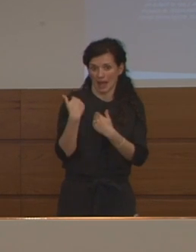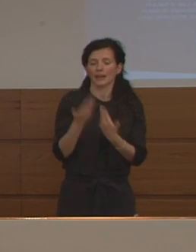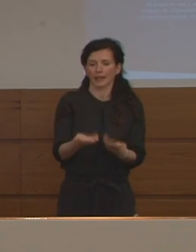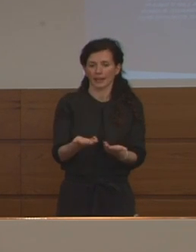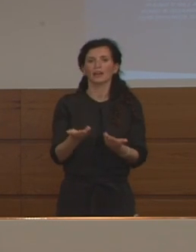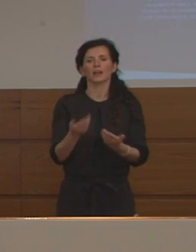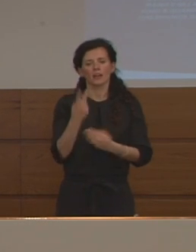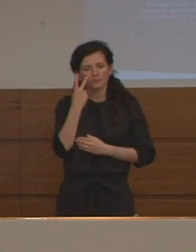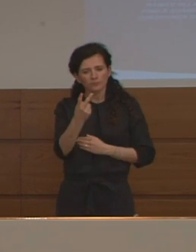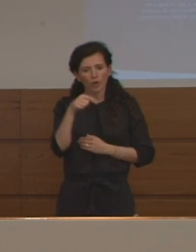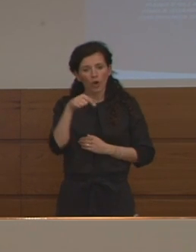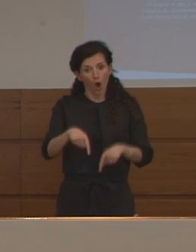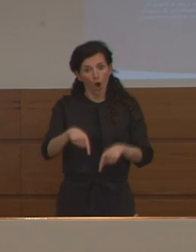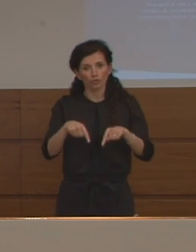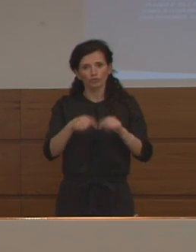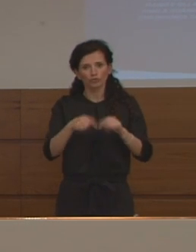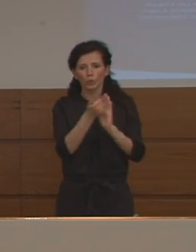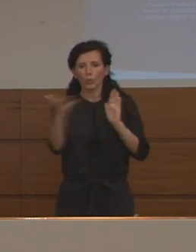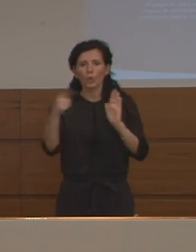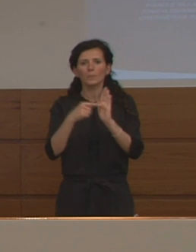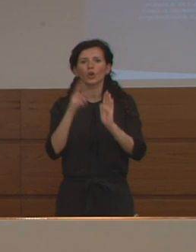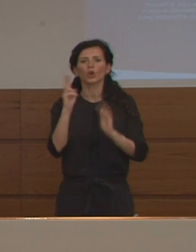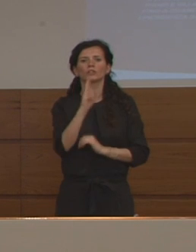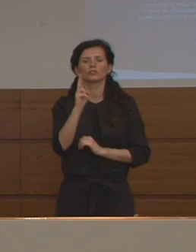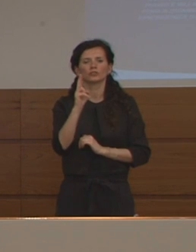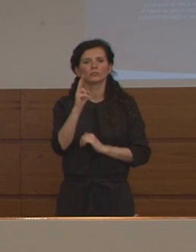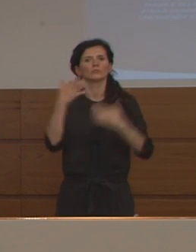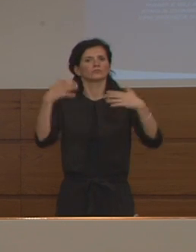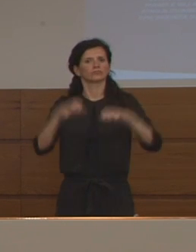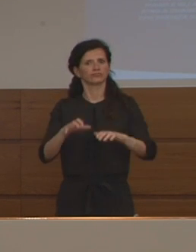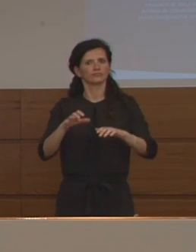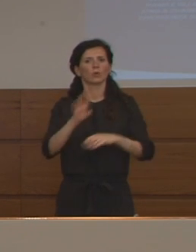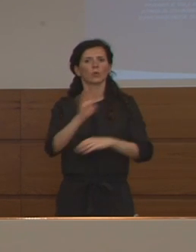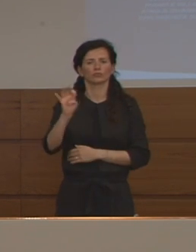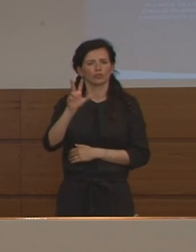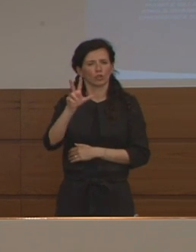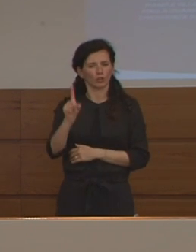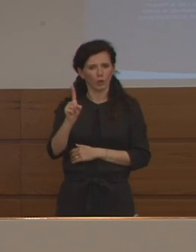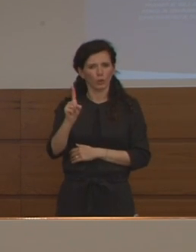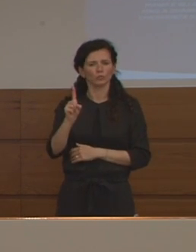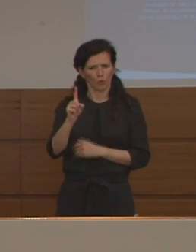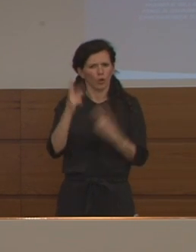minore di deceduti: 431. Sono tantissimi ancora, però devo